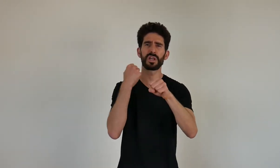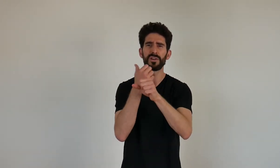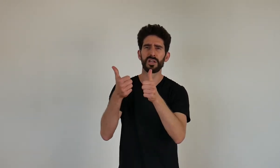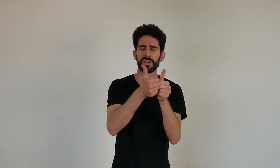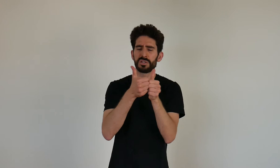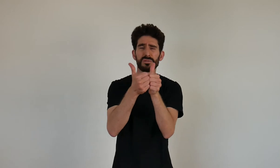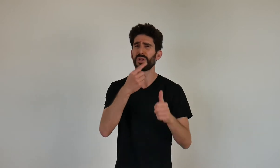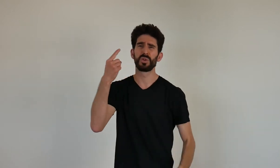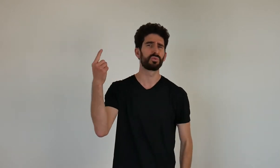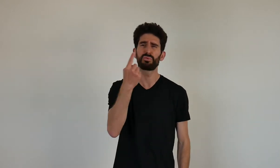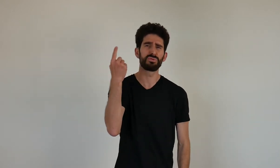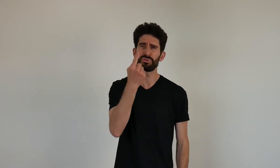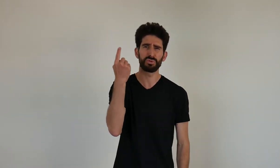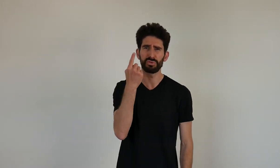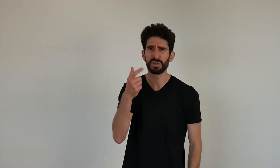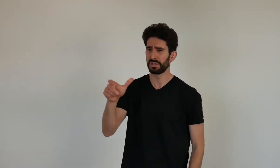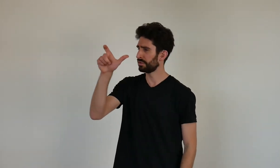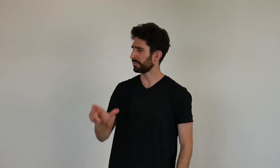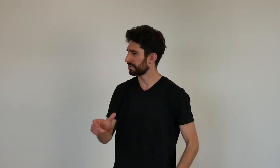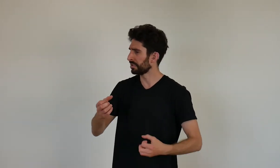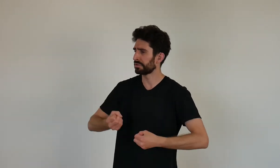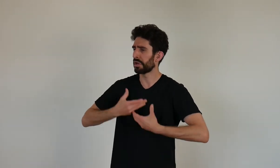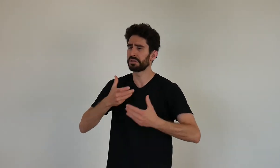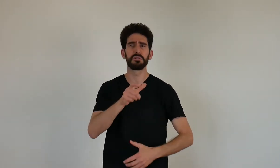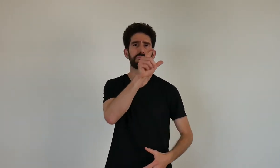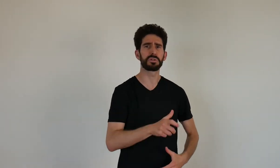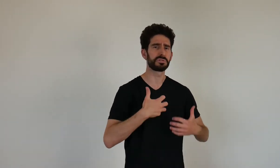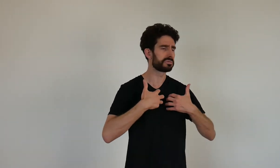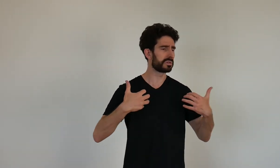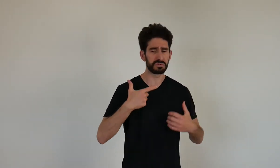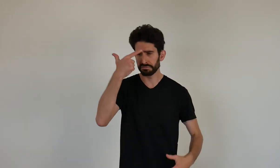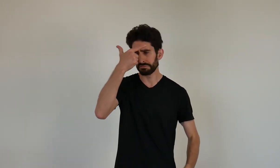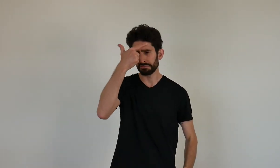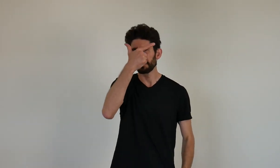travaillent toujours ensemble, que la personne soit artistique ou scientifique.